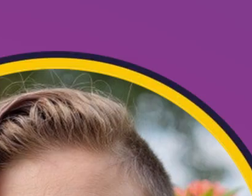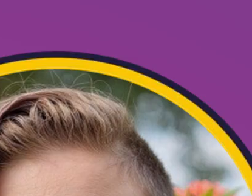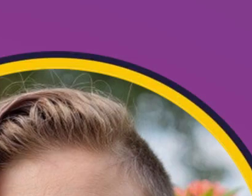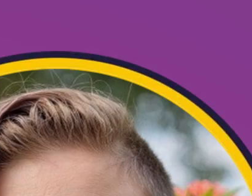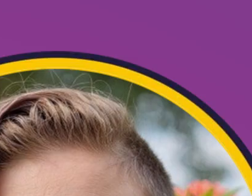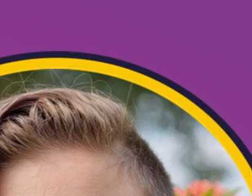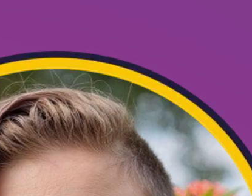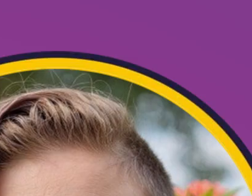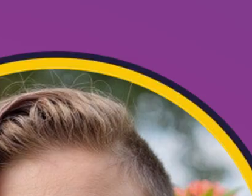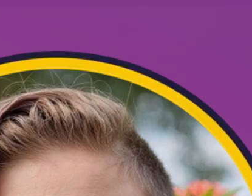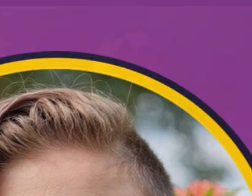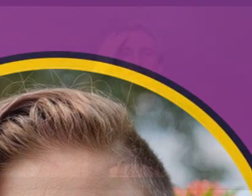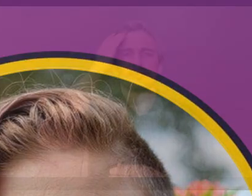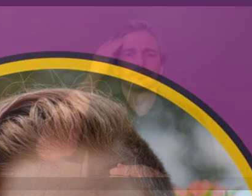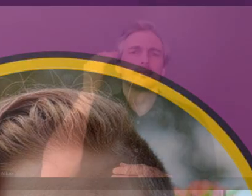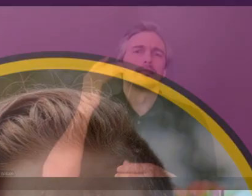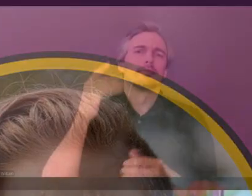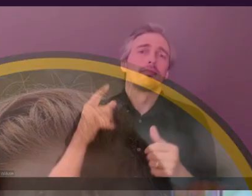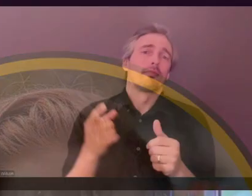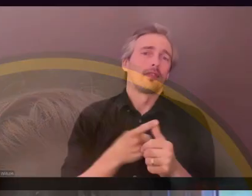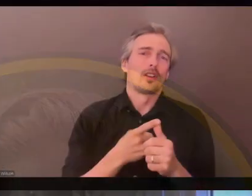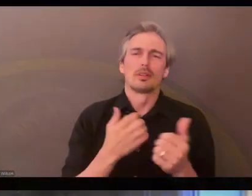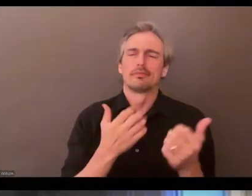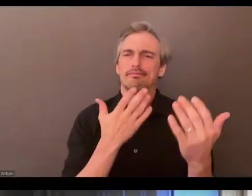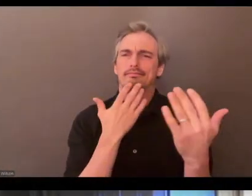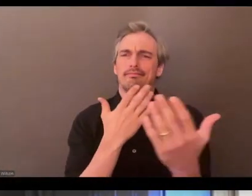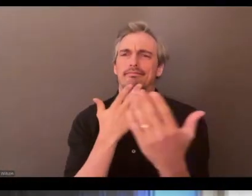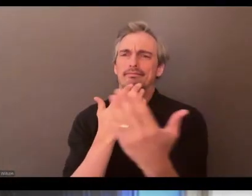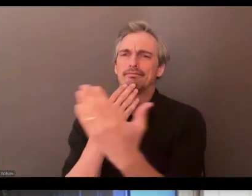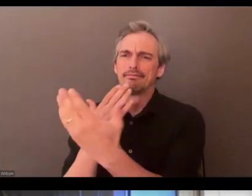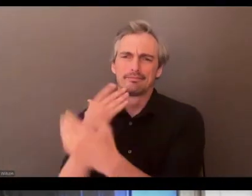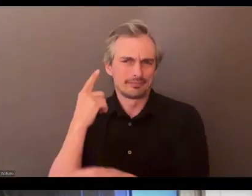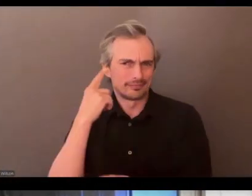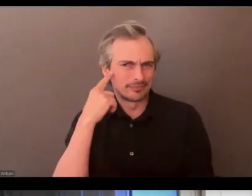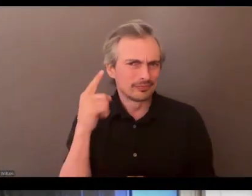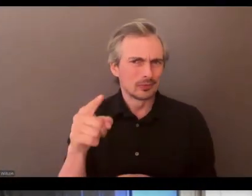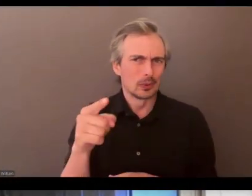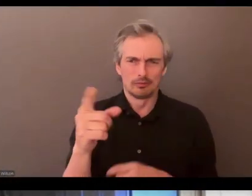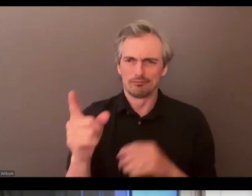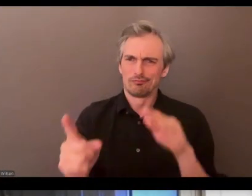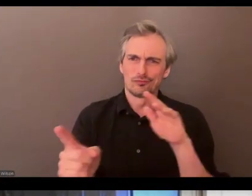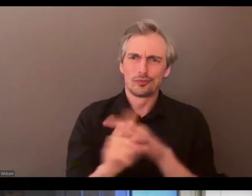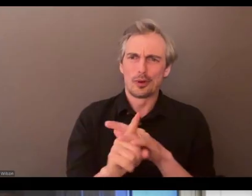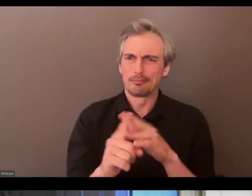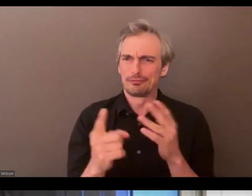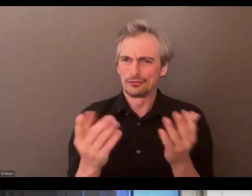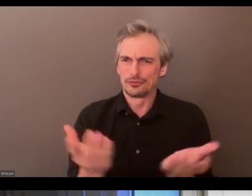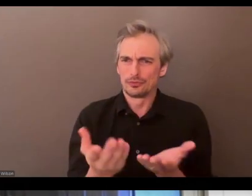皆さん、ここに来てくださってありがとうございます。 今夜お時間をいただき、本当に感謝しています。